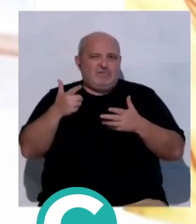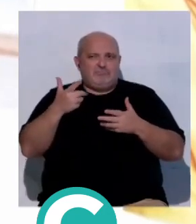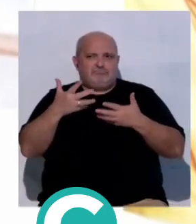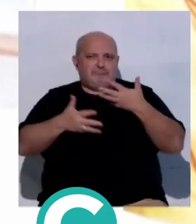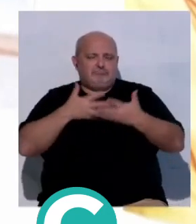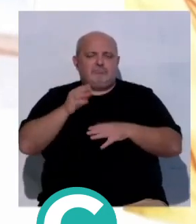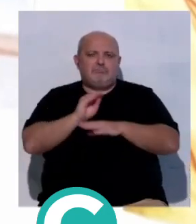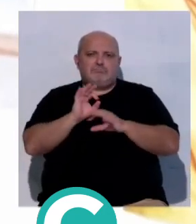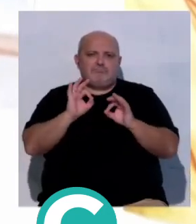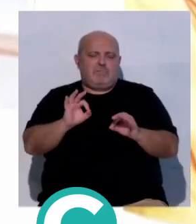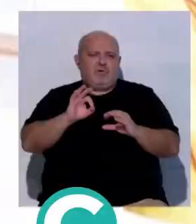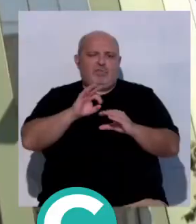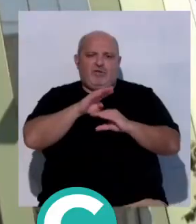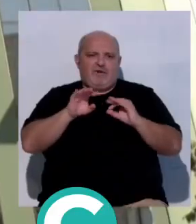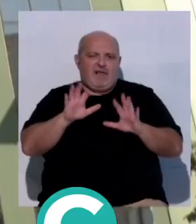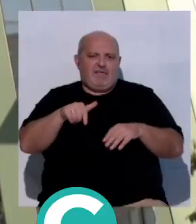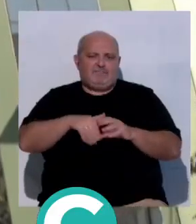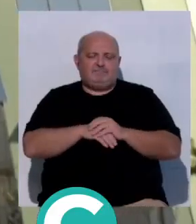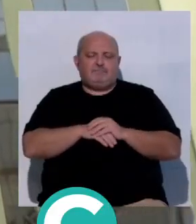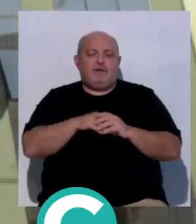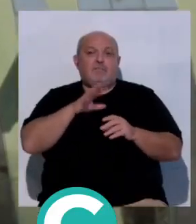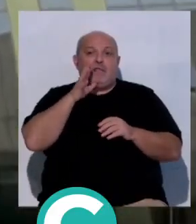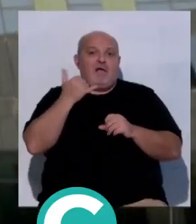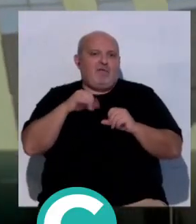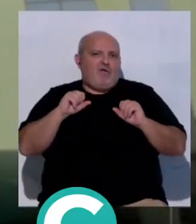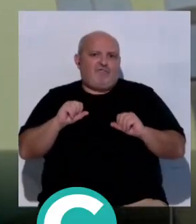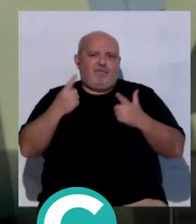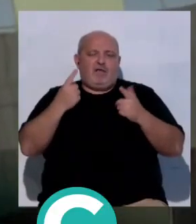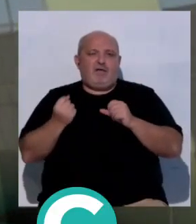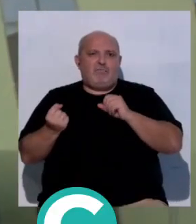mantenerlo aquí en la ciudad de cadí se descarta por tanto oficialmente el traslado de la escuela